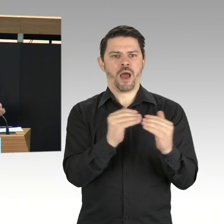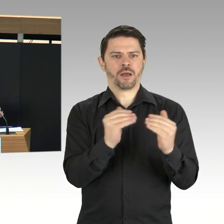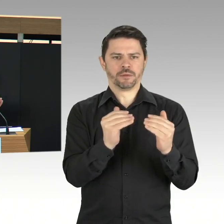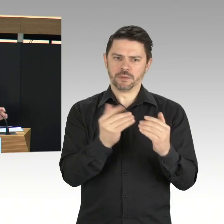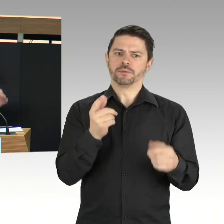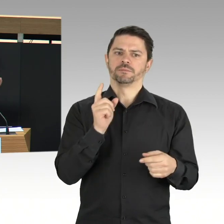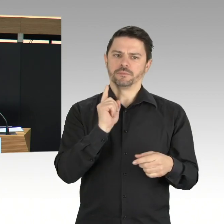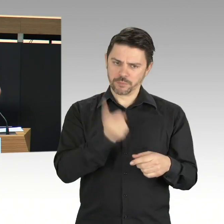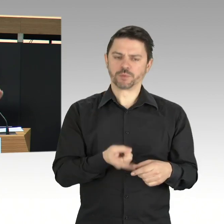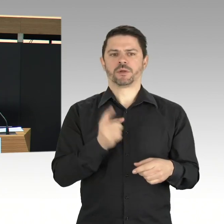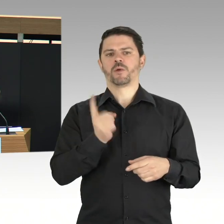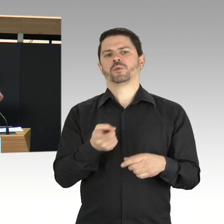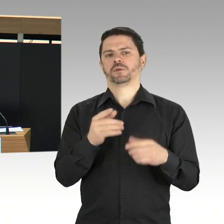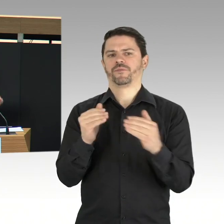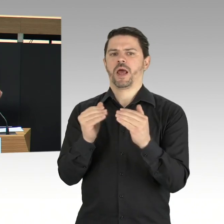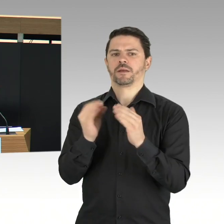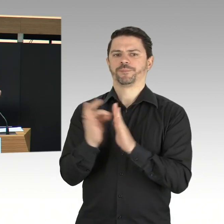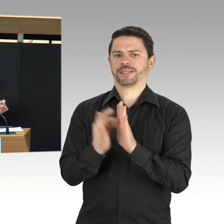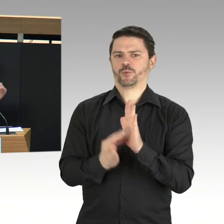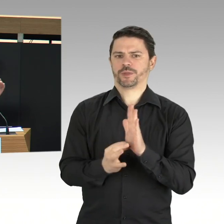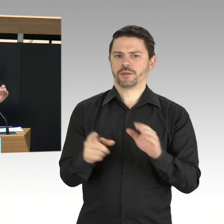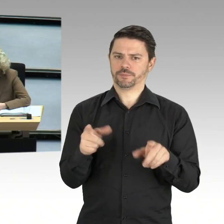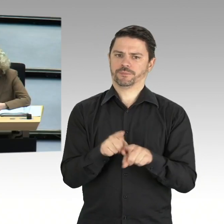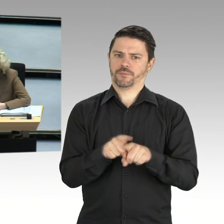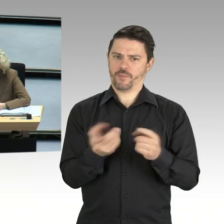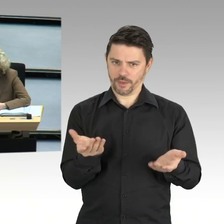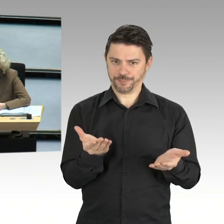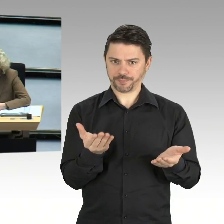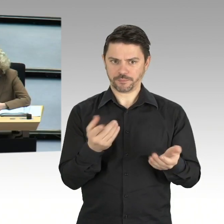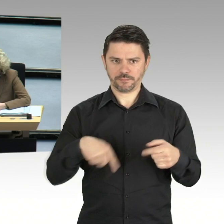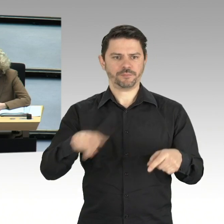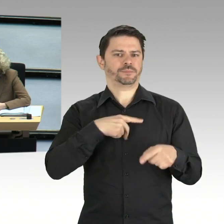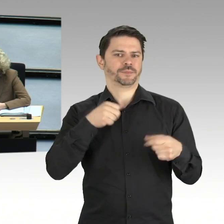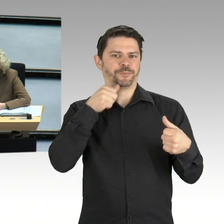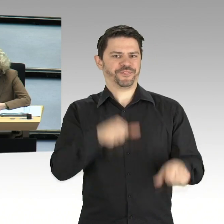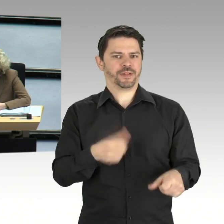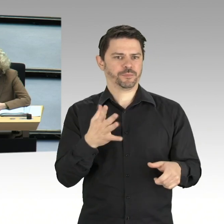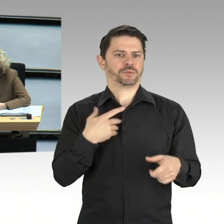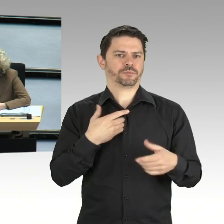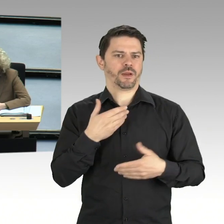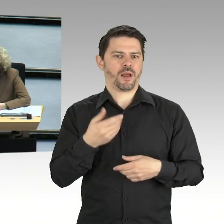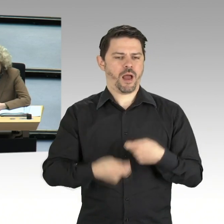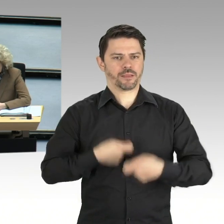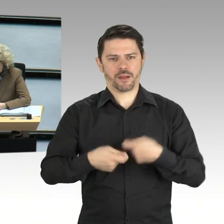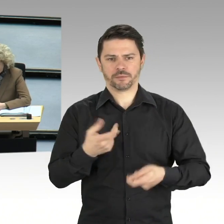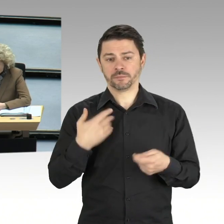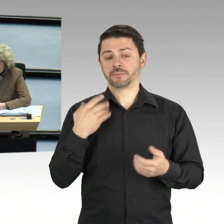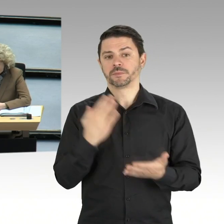Fast 30 Jahre falsche Politik sind nicht in drei Jahren zu beseitigen. Immer noch fallen mehr Wohnungen aus der Sozialbindung,